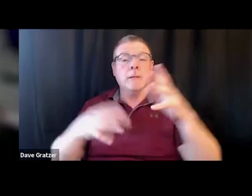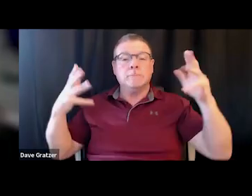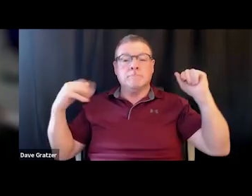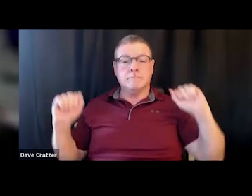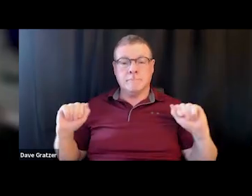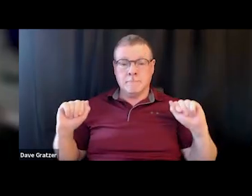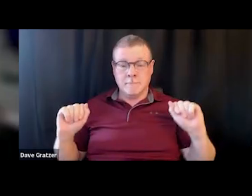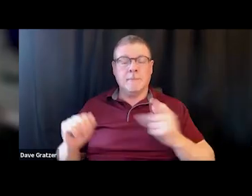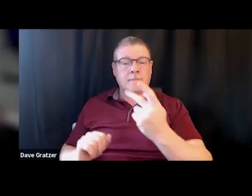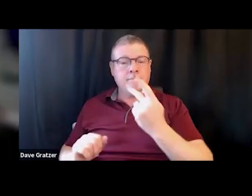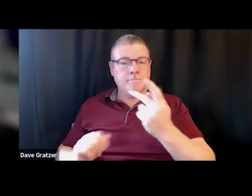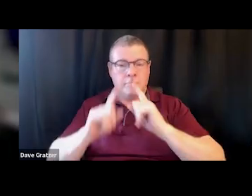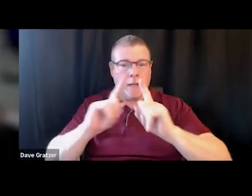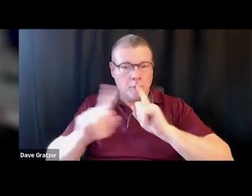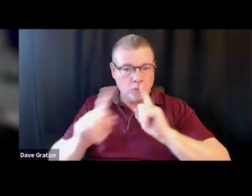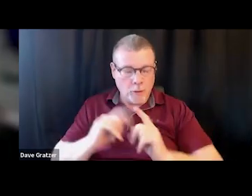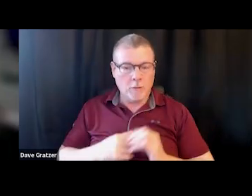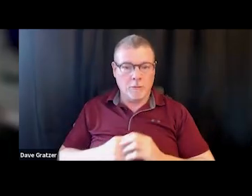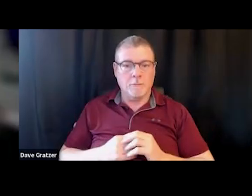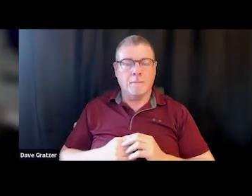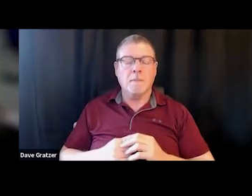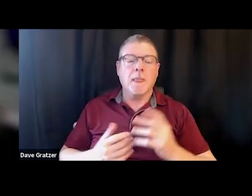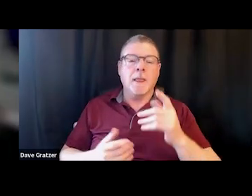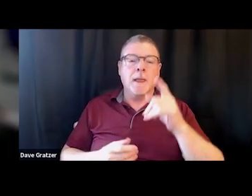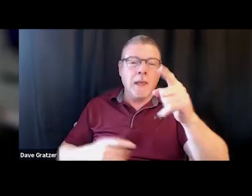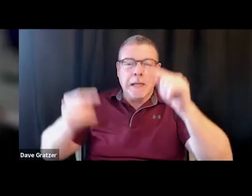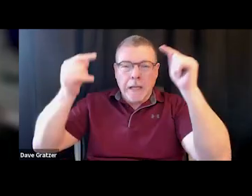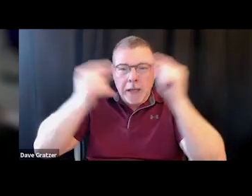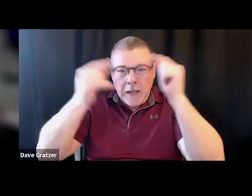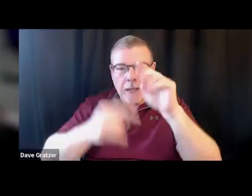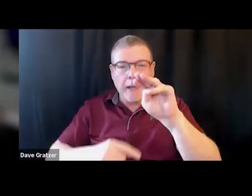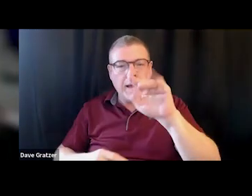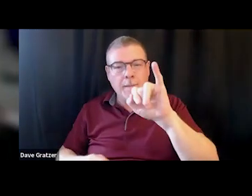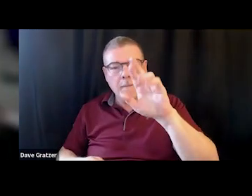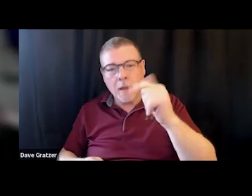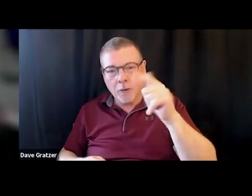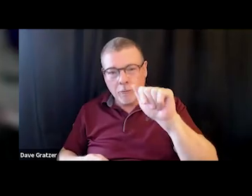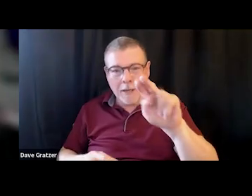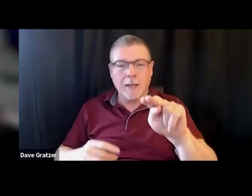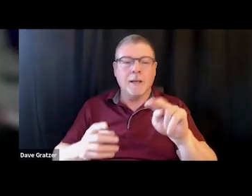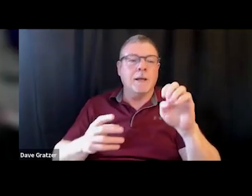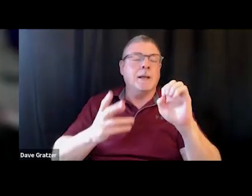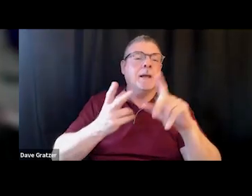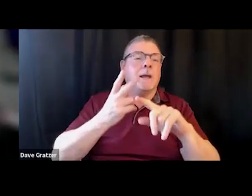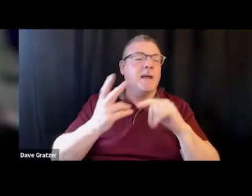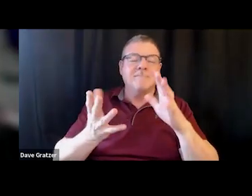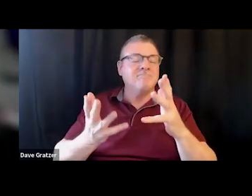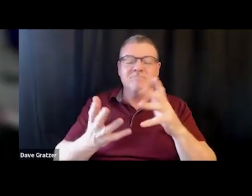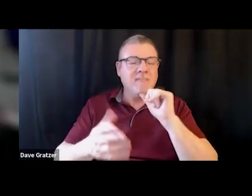y solo hablamos un poco. Tienen una migraña ese día o está pasando algo más, no es un buen momento para reunirse, reprogramaremos.